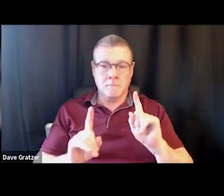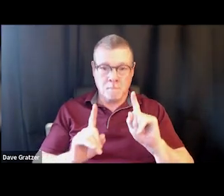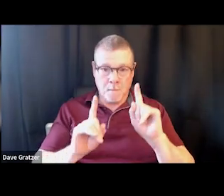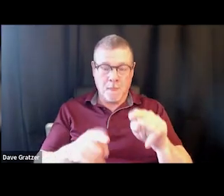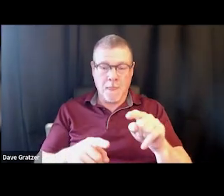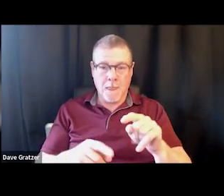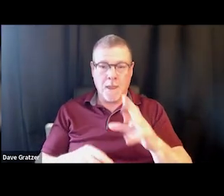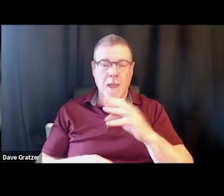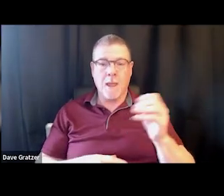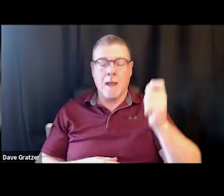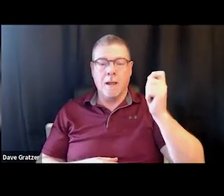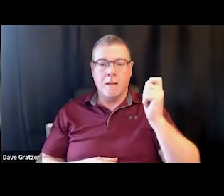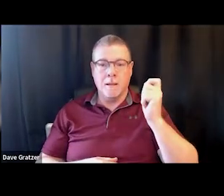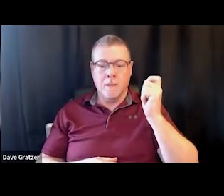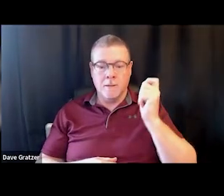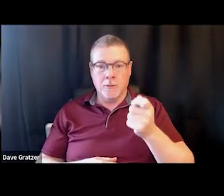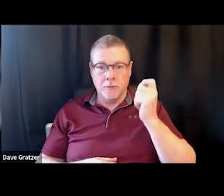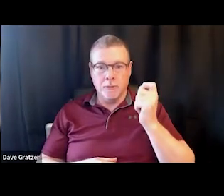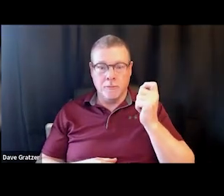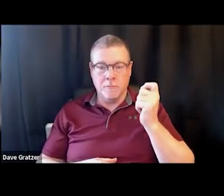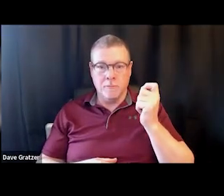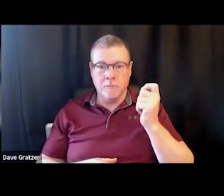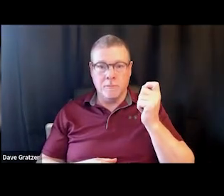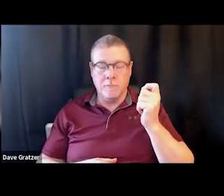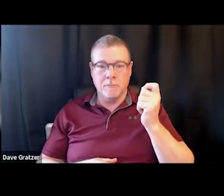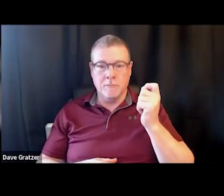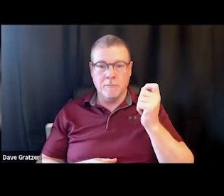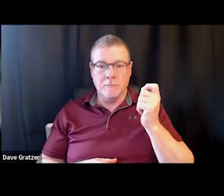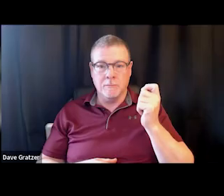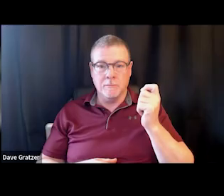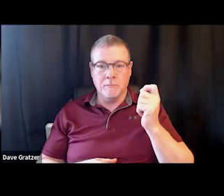y el juez básicamente fue el único en hablar,